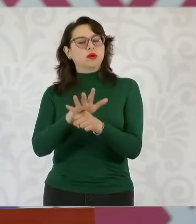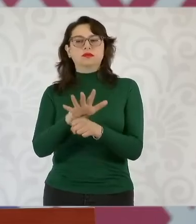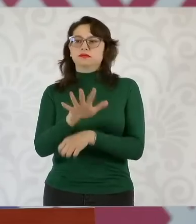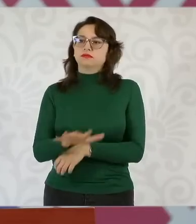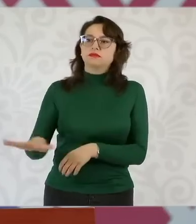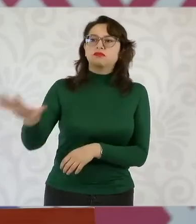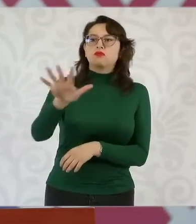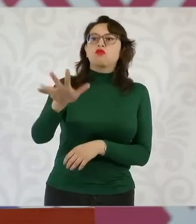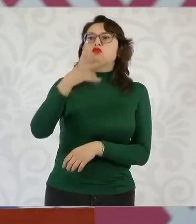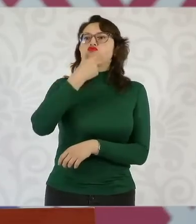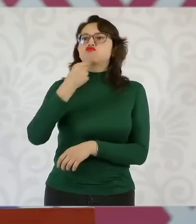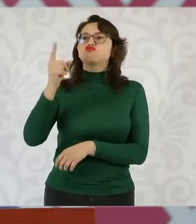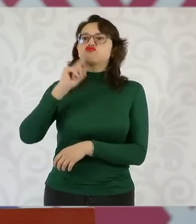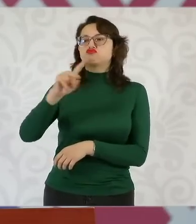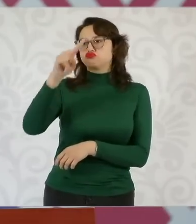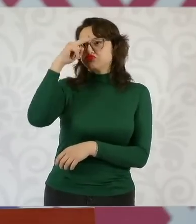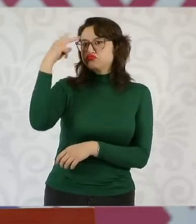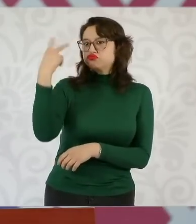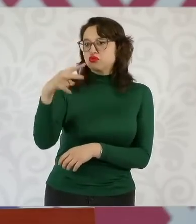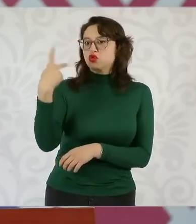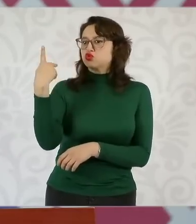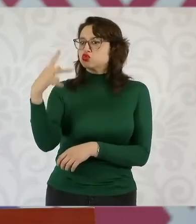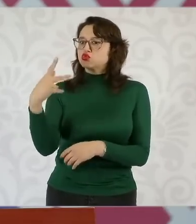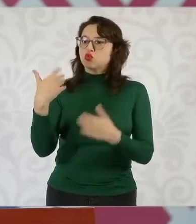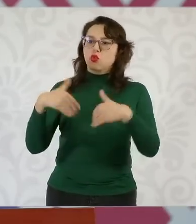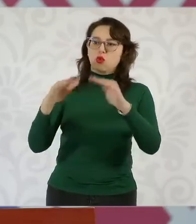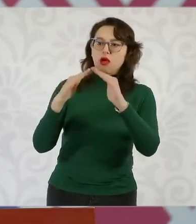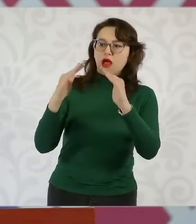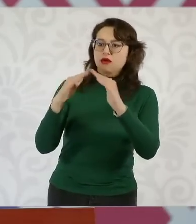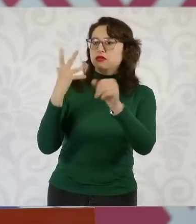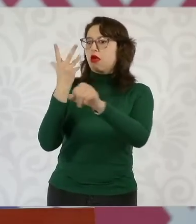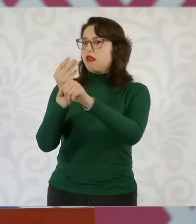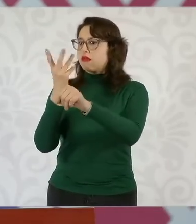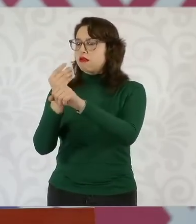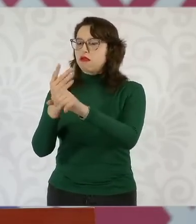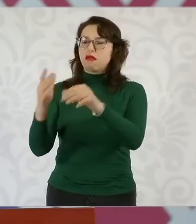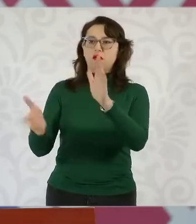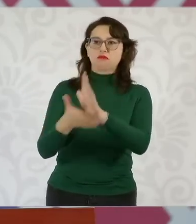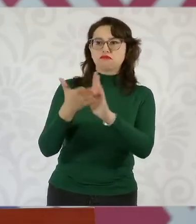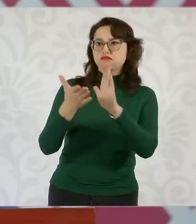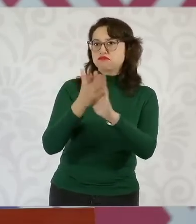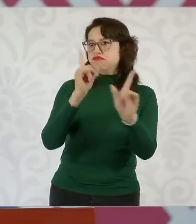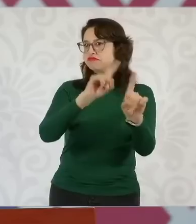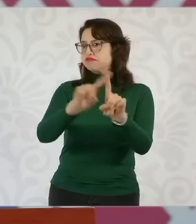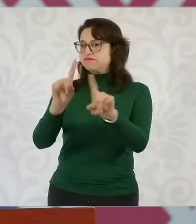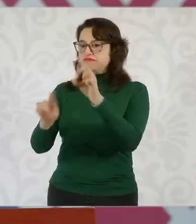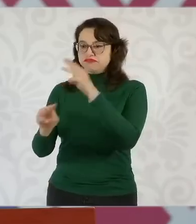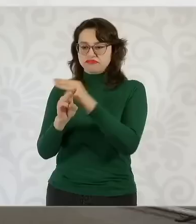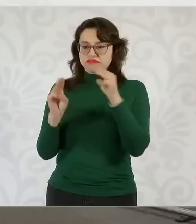lo mejor para la construcción remodelación y mejoras para sus hogares empezamos con tan solo